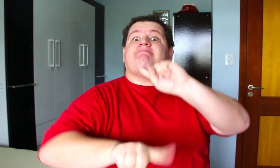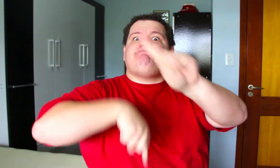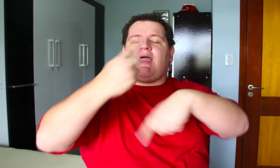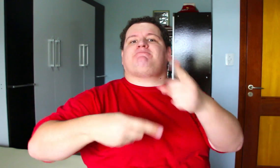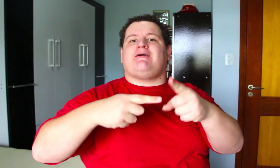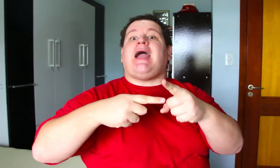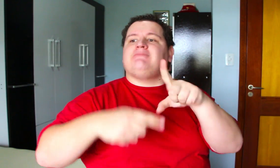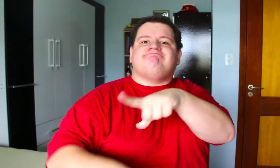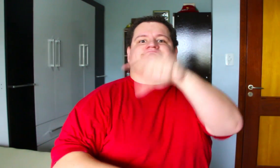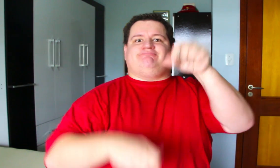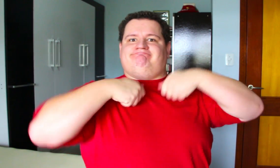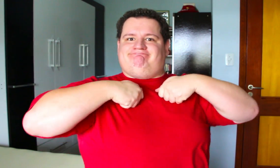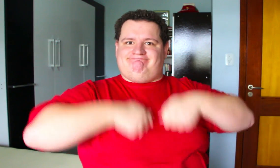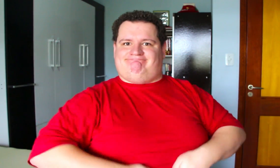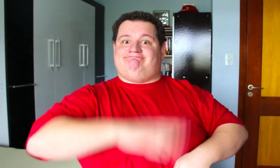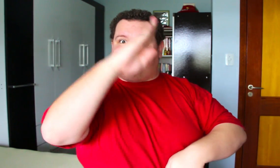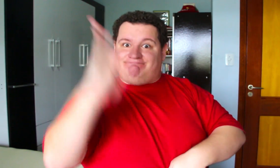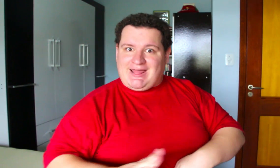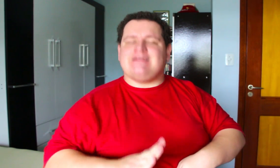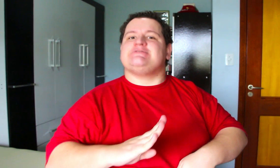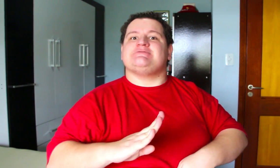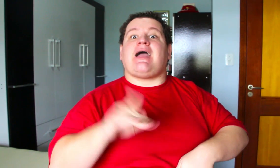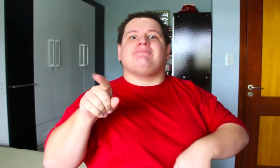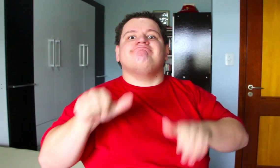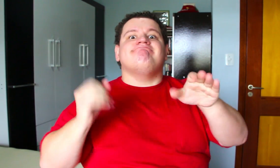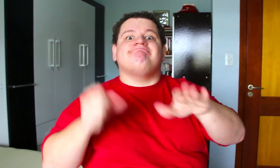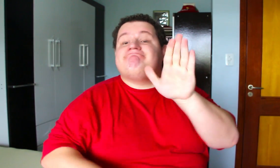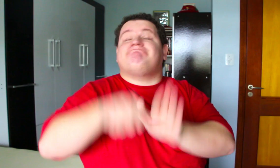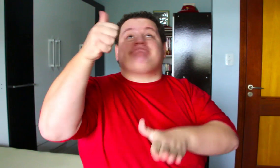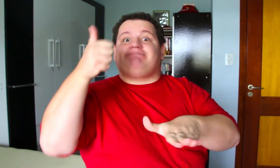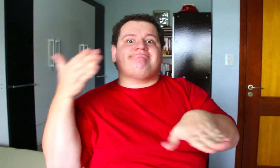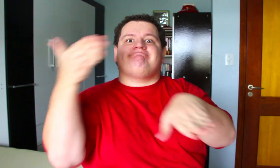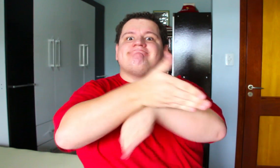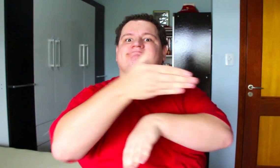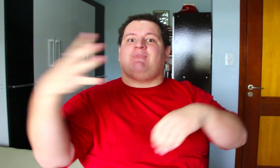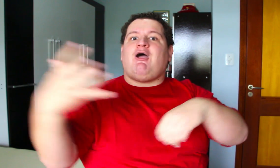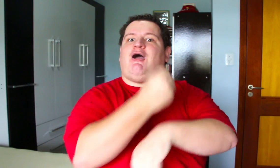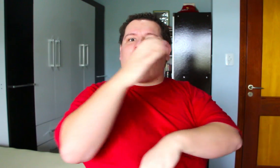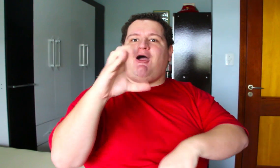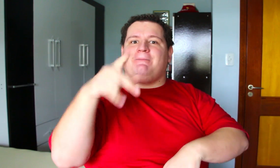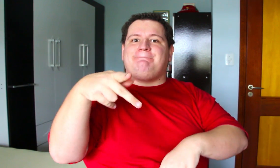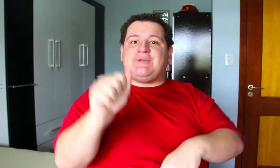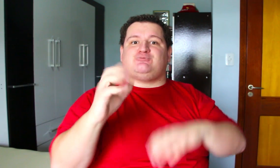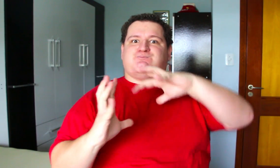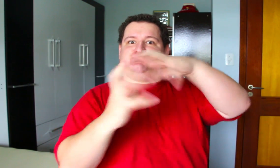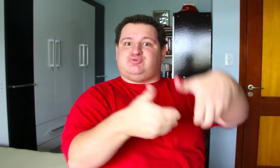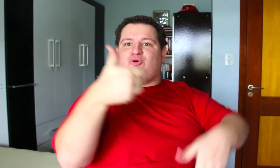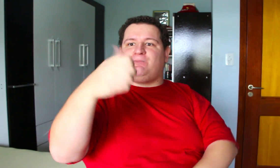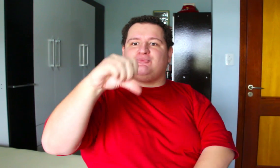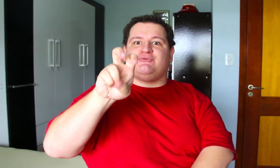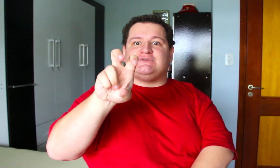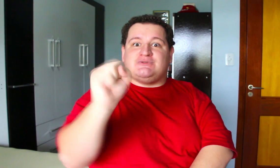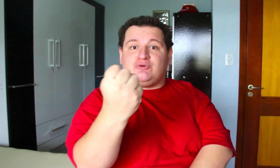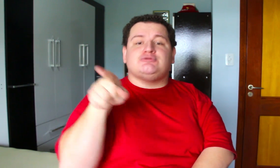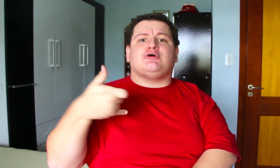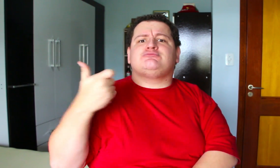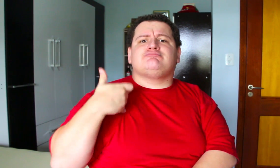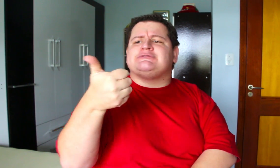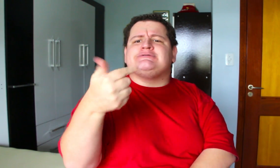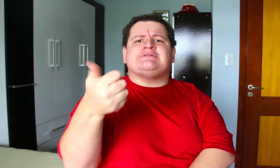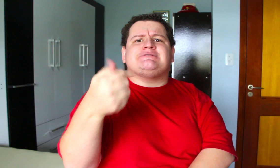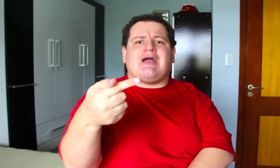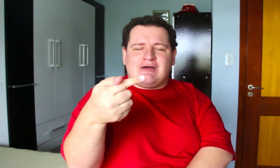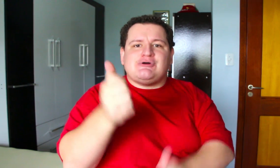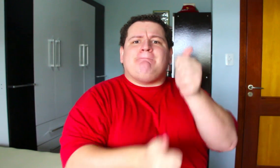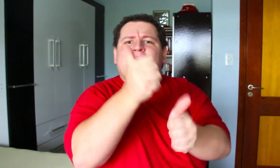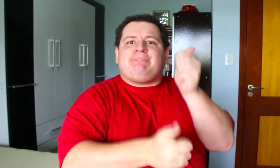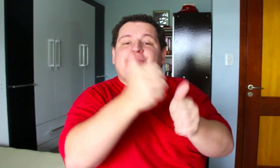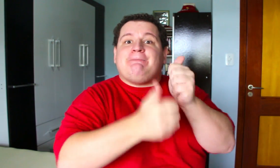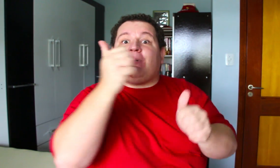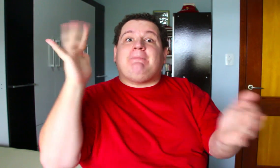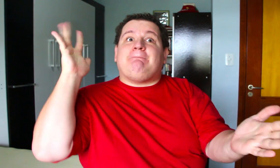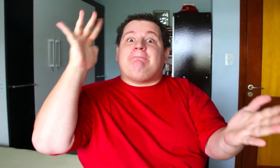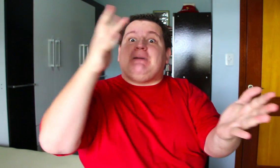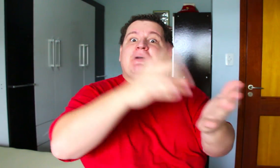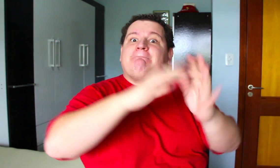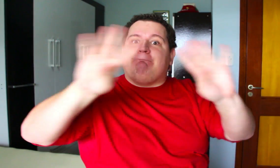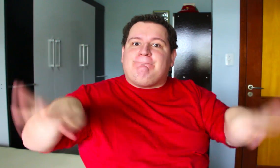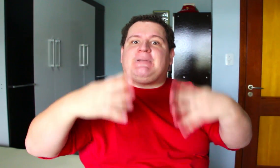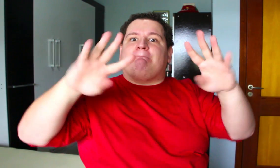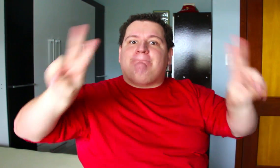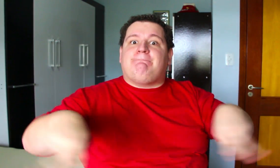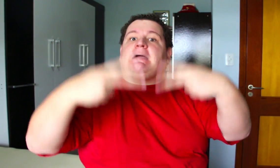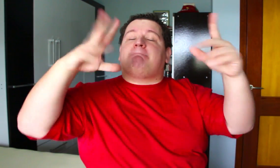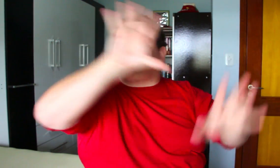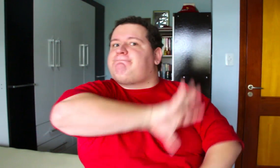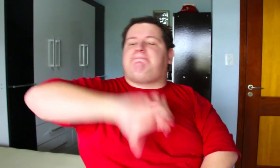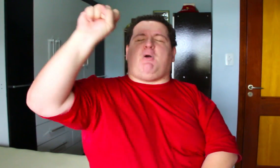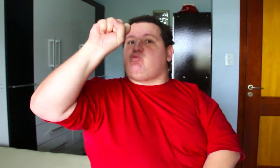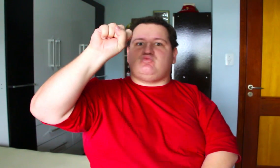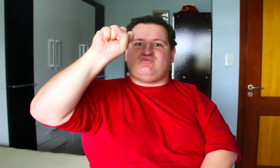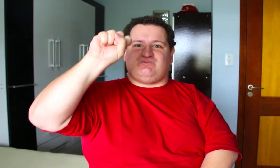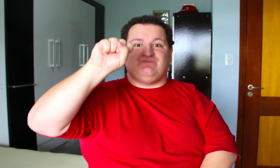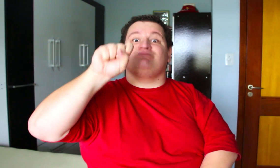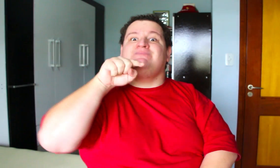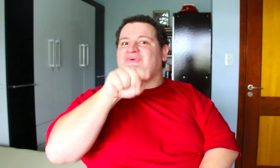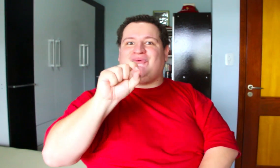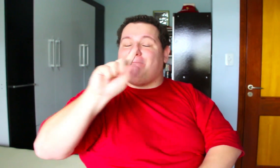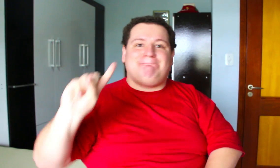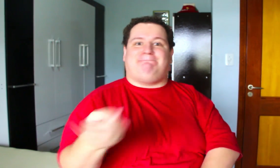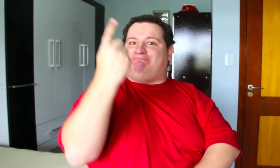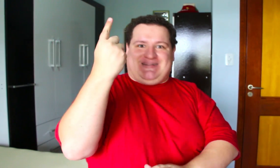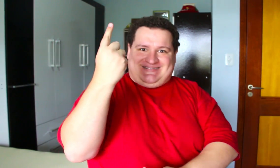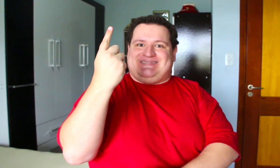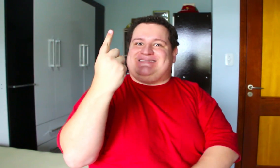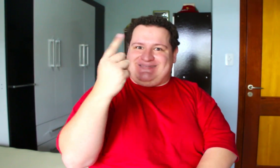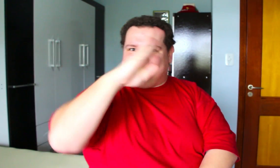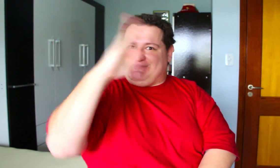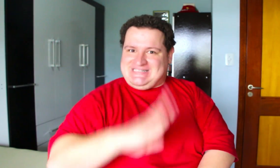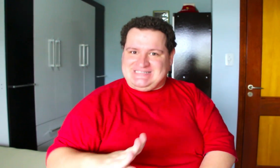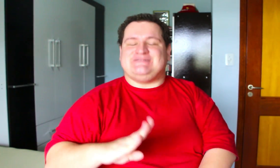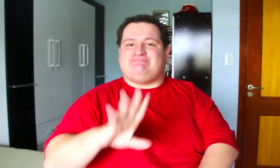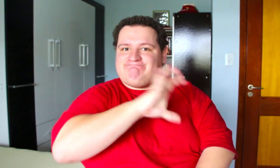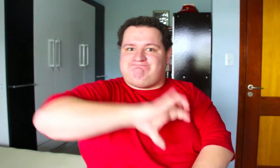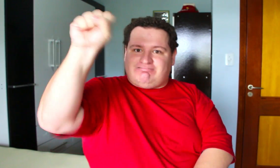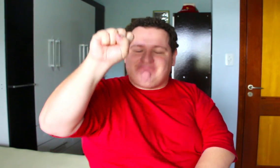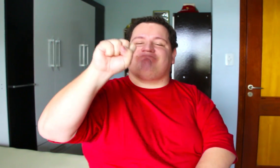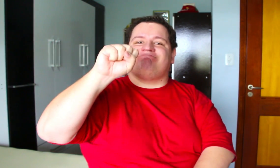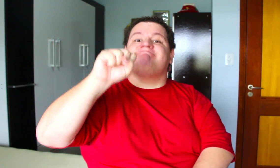entrou na Seleção Brasileira de Futebol e venceu na sua primeira Copa do Mundo, em 1958, aos 17 anos.